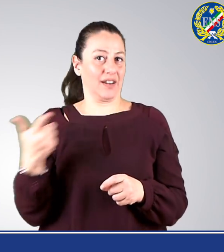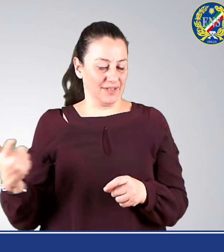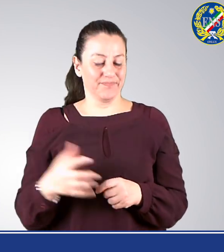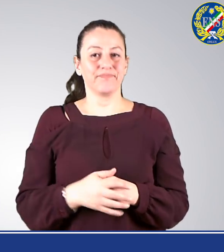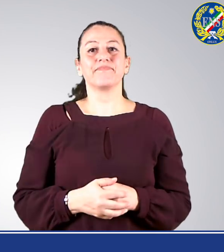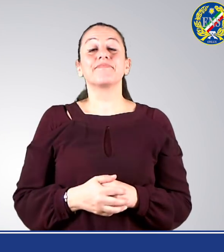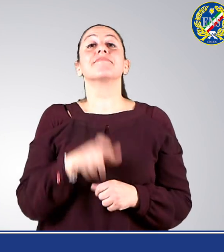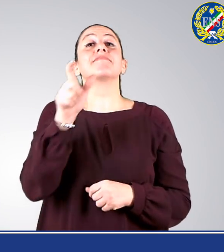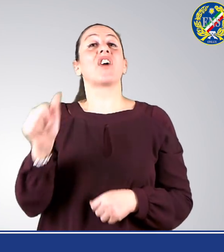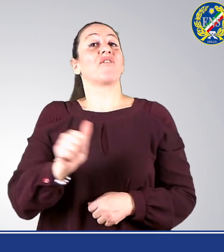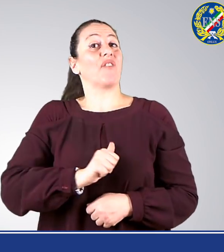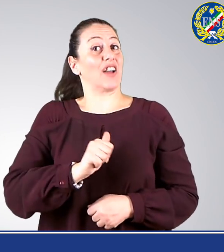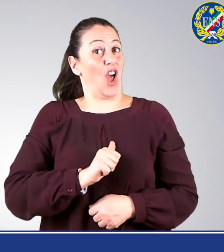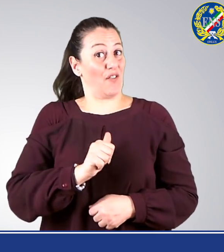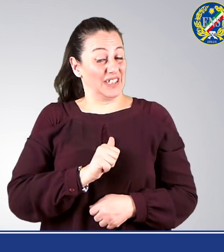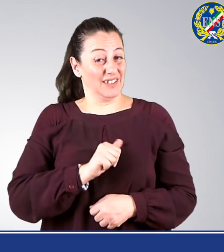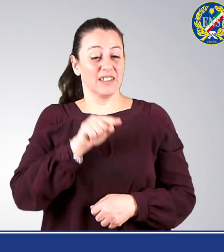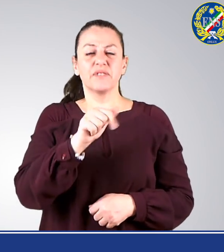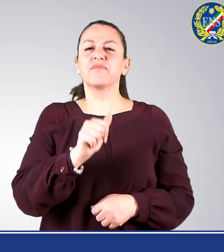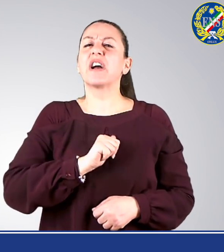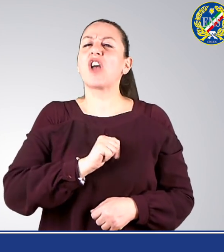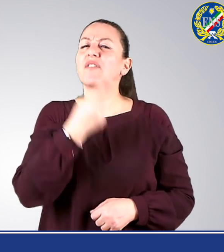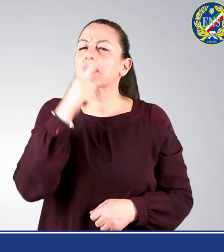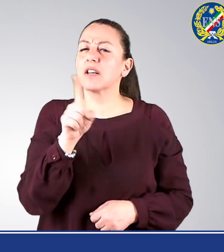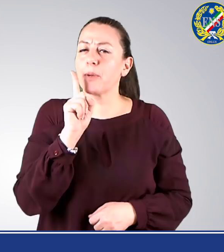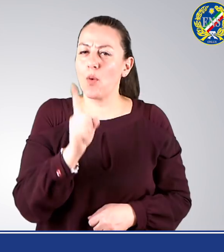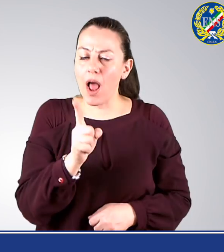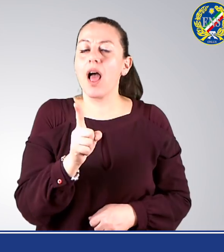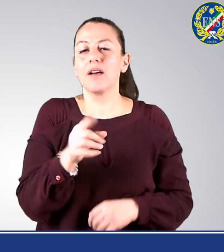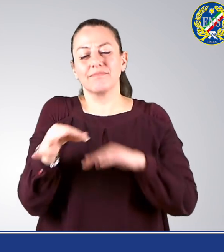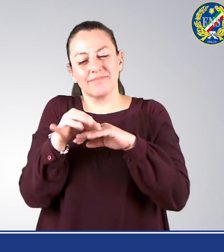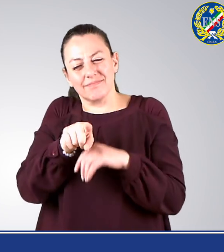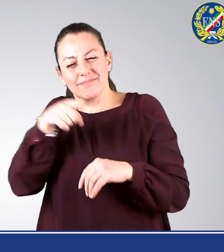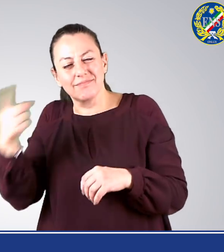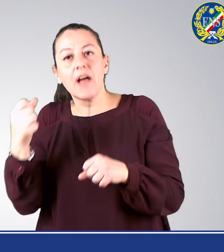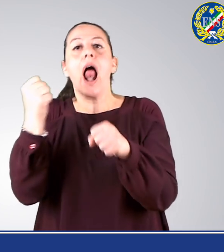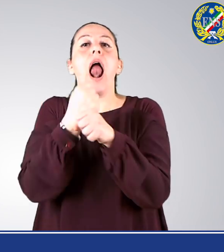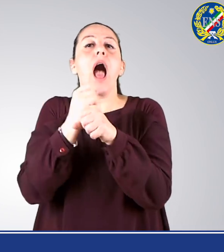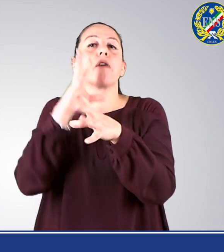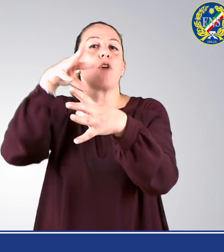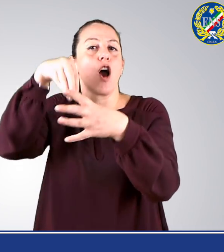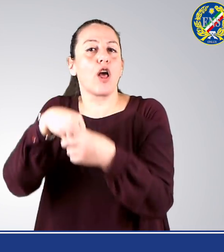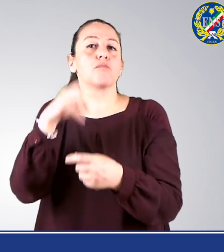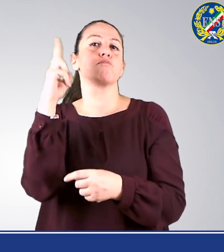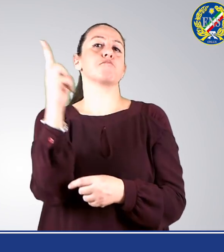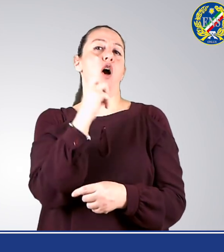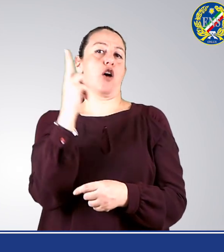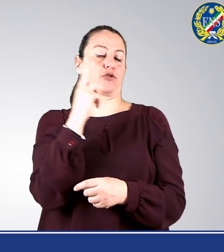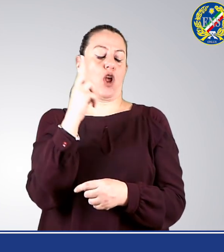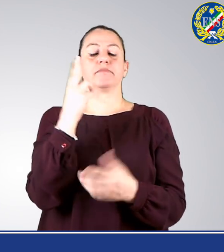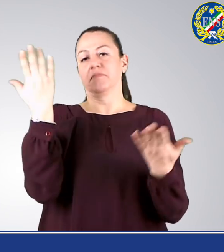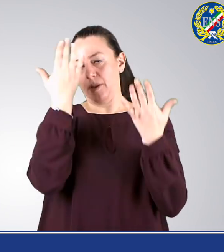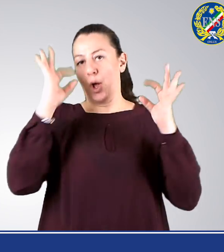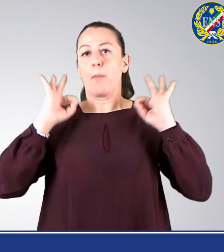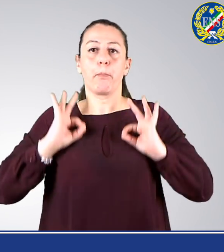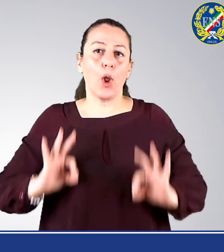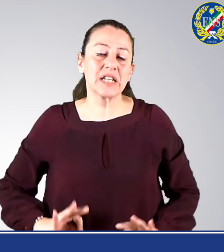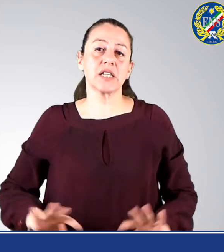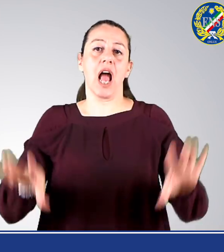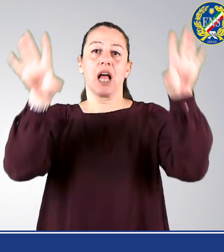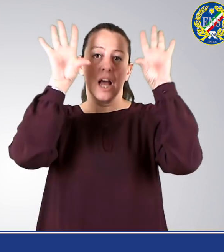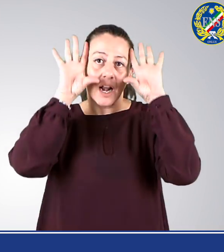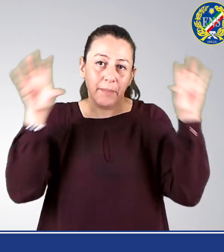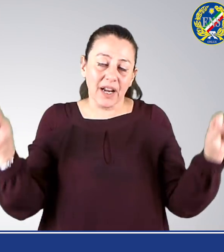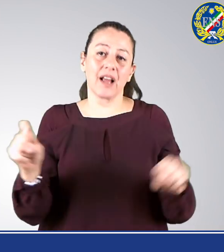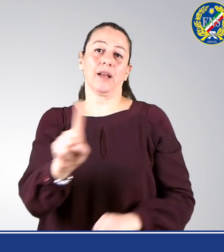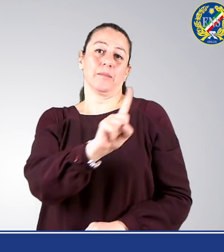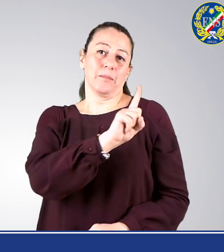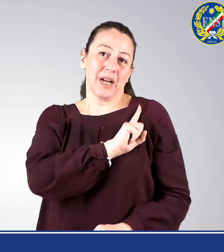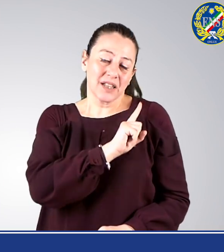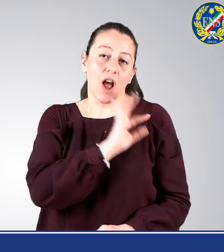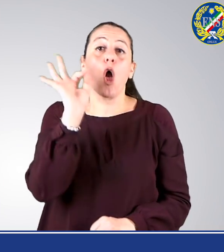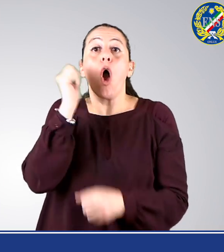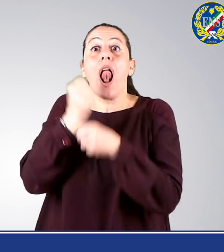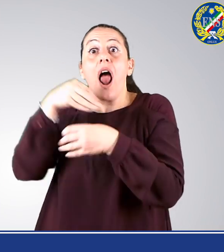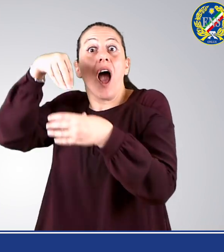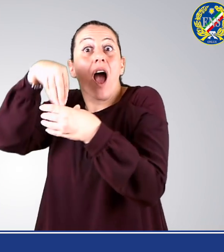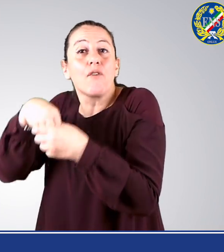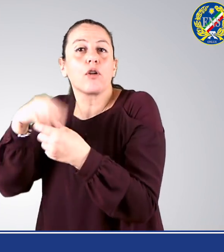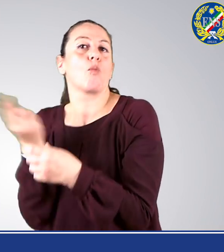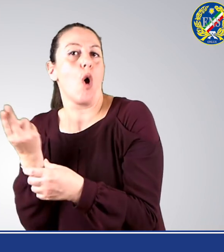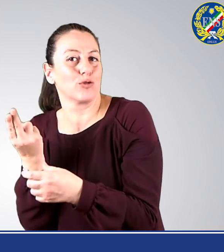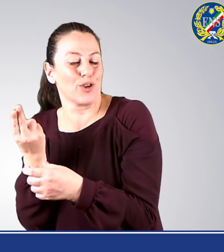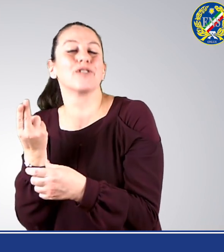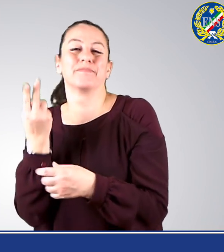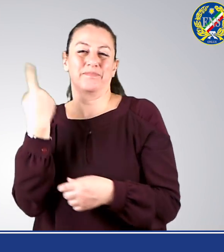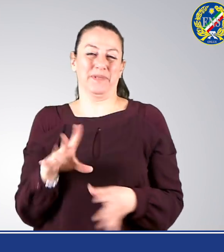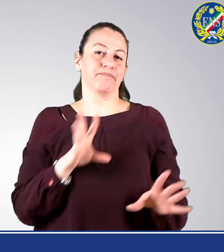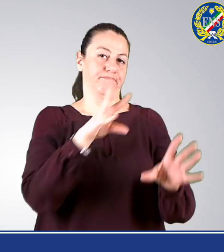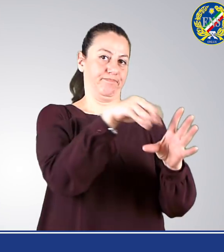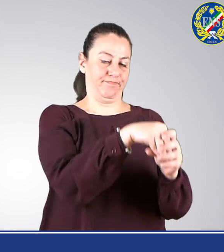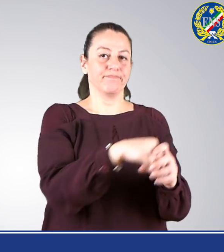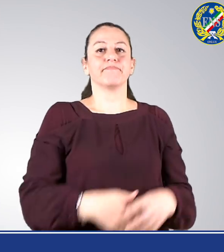orfani, vedove dei caduti per lavoro o per servizio (esempio orfani e vedove di polizia, carabinieri, militari morti per servizio